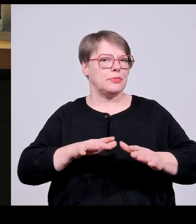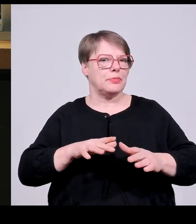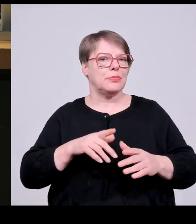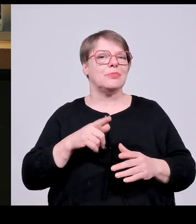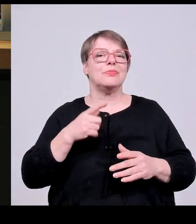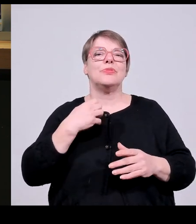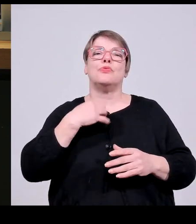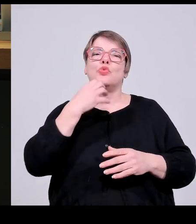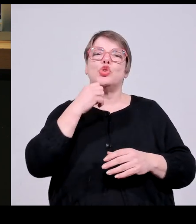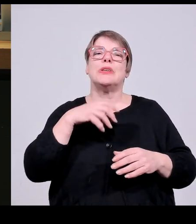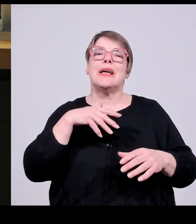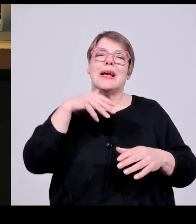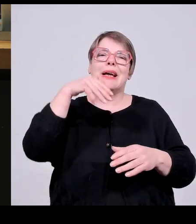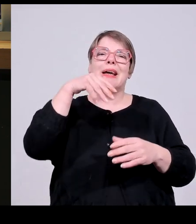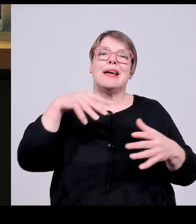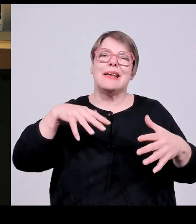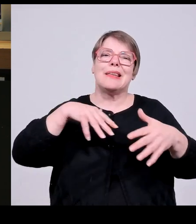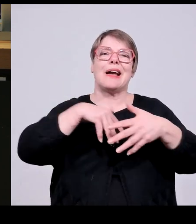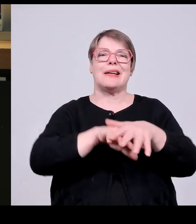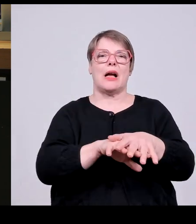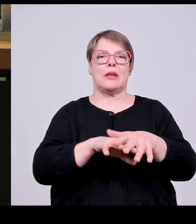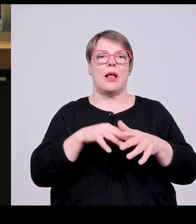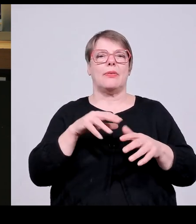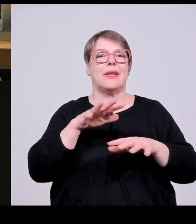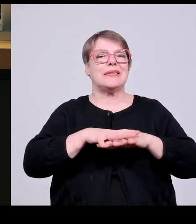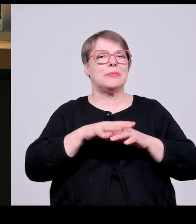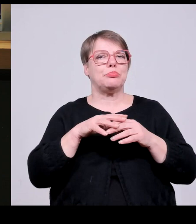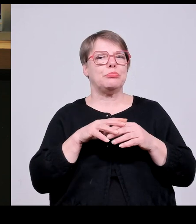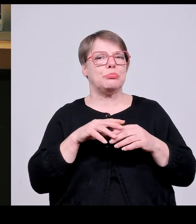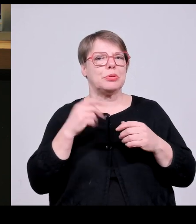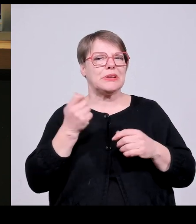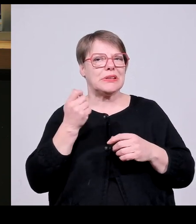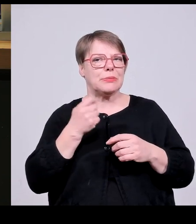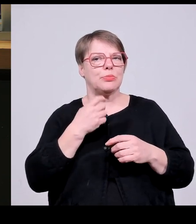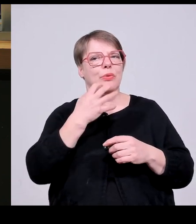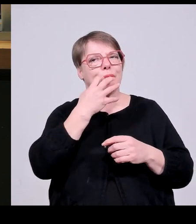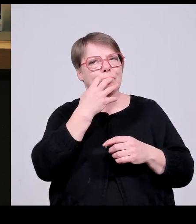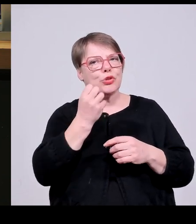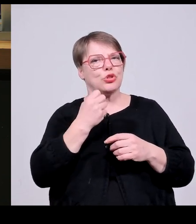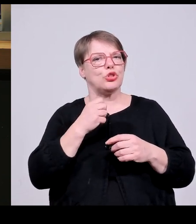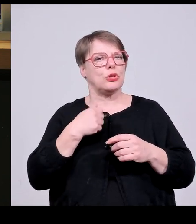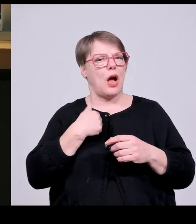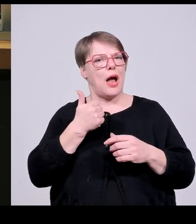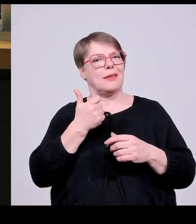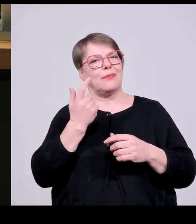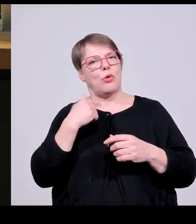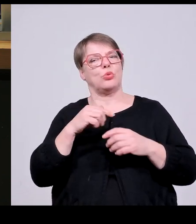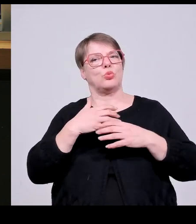legen wir ihnen diesen Antrag vor, weil wir meinen, dass jetzt schon während die Verhandlungen laufen, diese klare Botschaft an